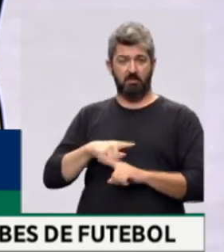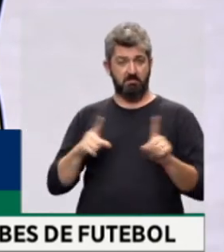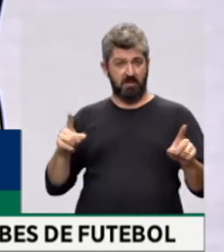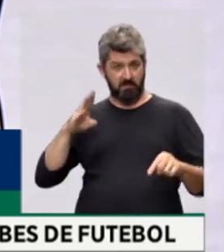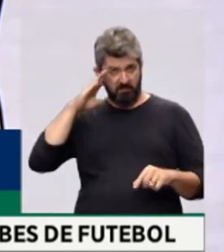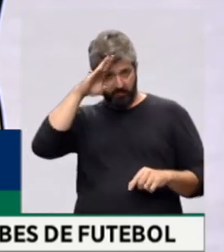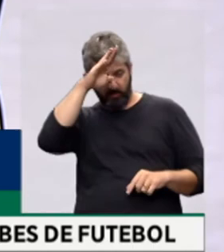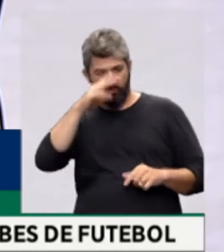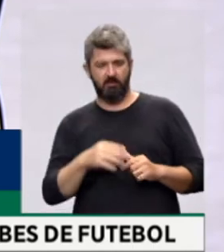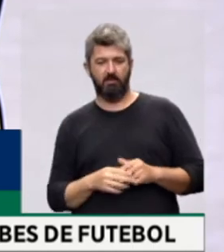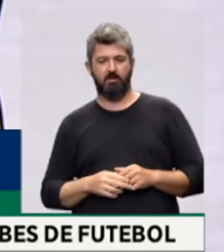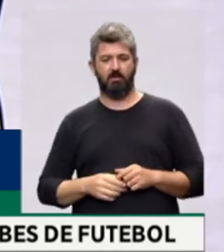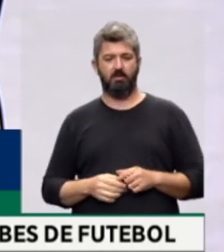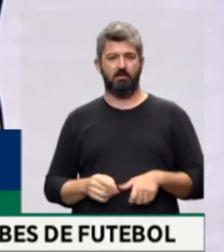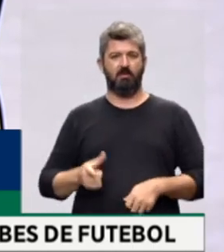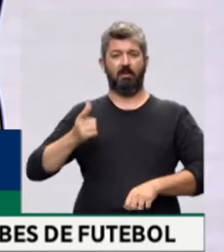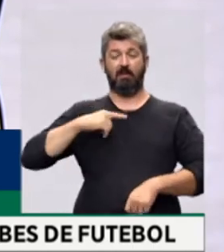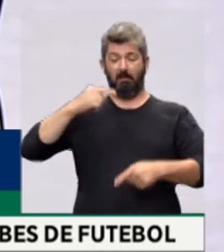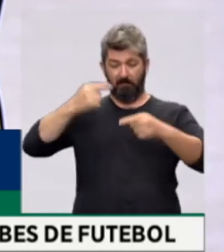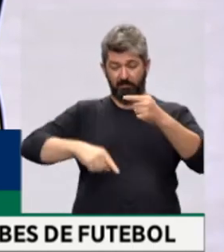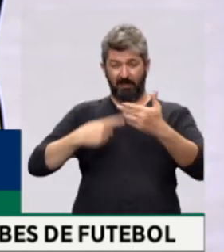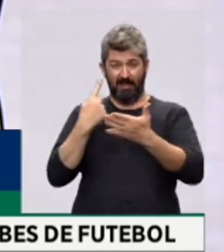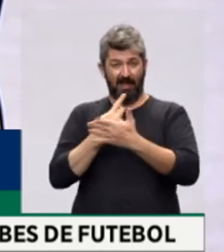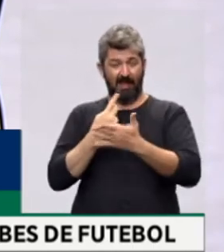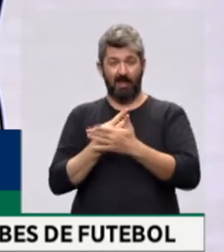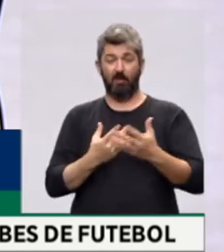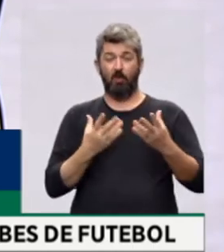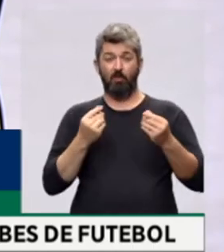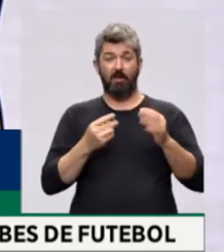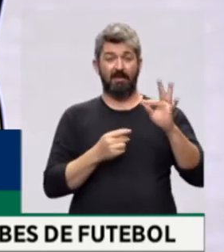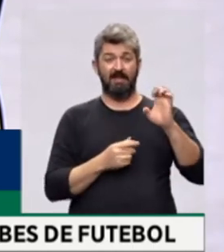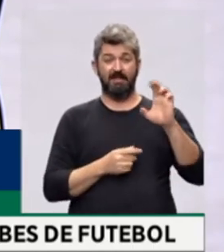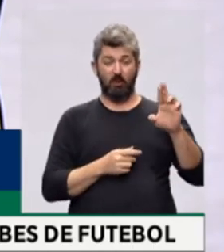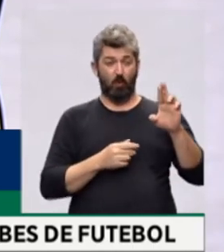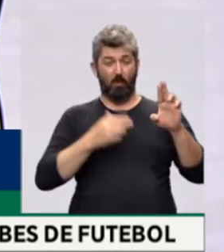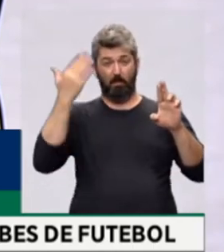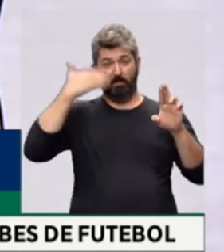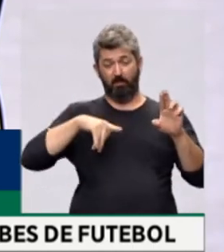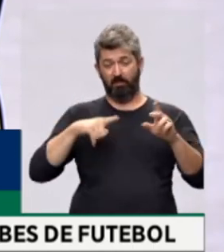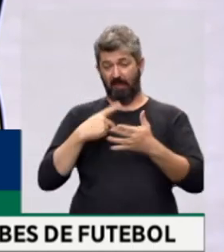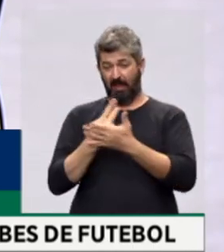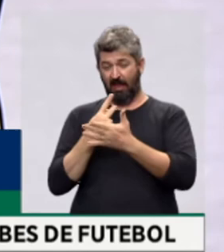MUNDO E A MUITAS EMPRESAS DE TECNOLOGIA E O BOLSONARO, NUM PROCESSO EIVADO DE IRREGULARIDADES, APONTADAS